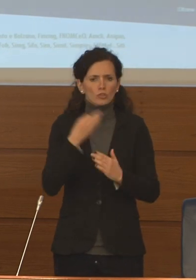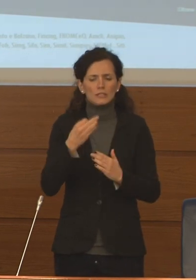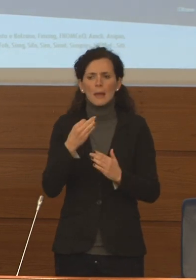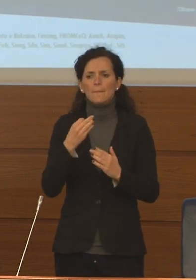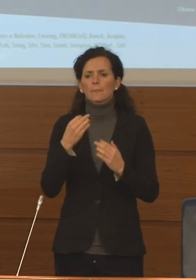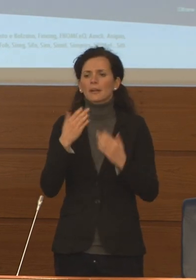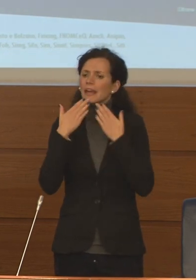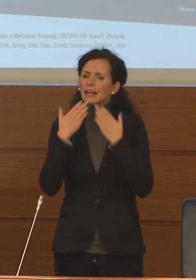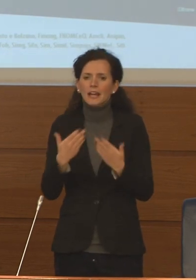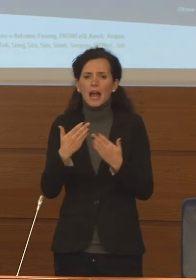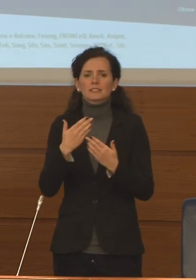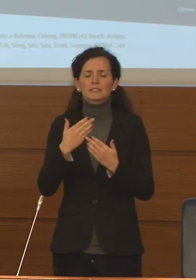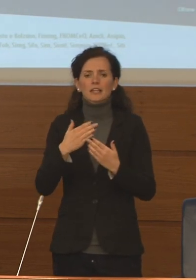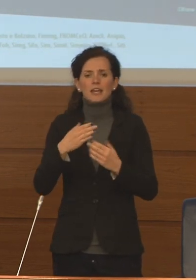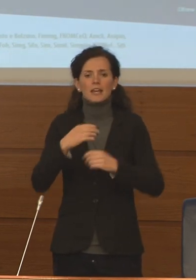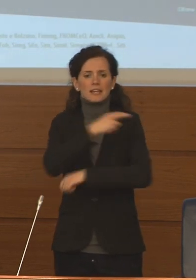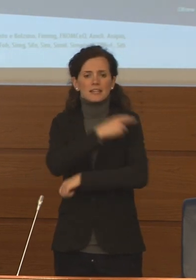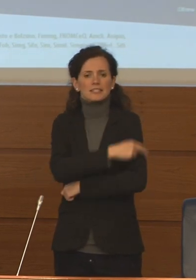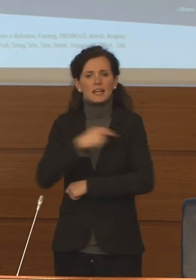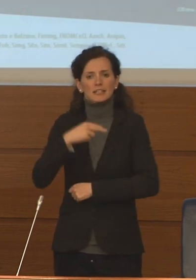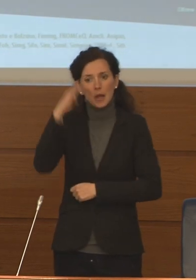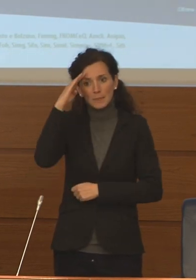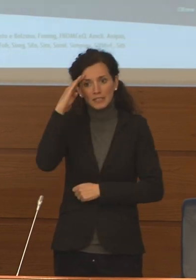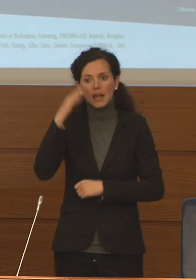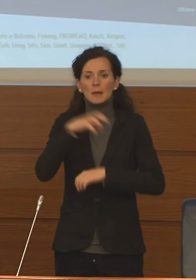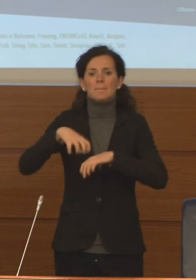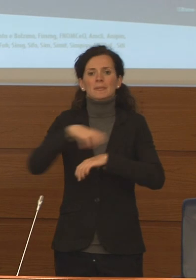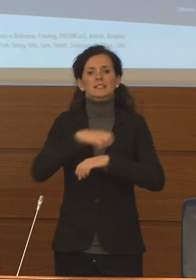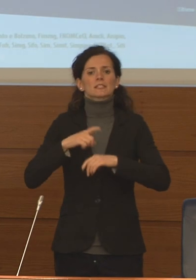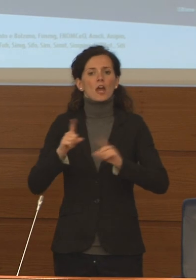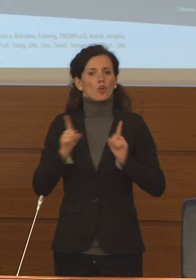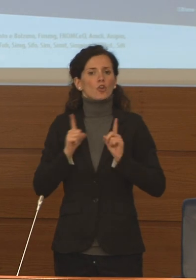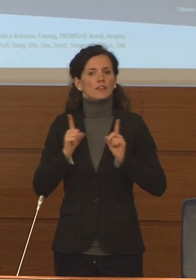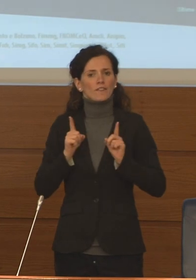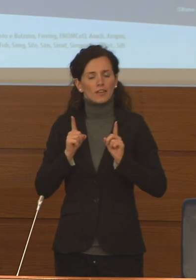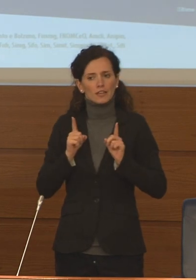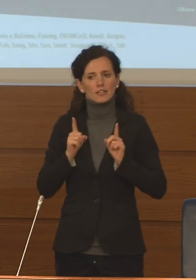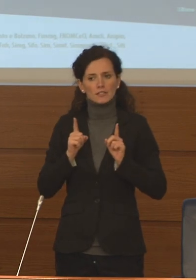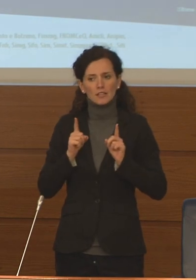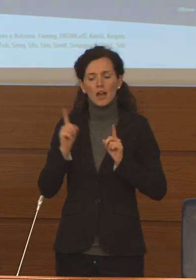il ministero della Difesa che ha risposto ad una richiesta di supporto da